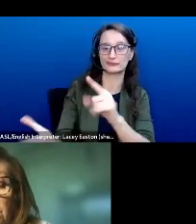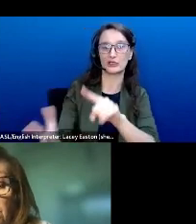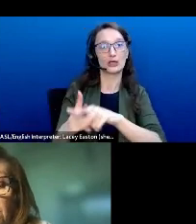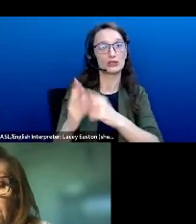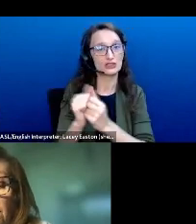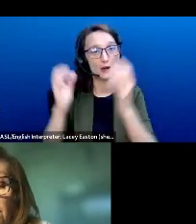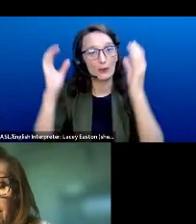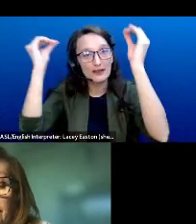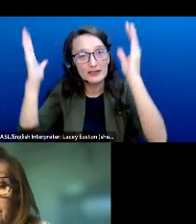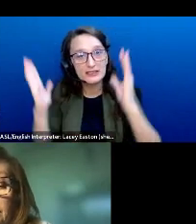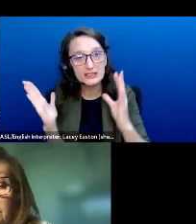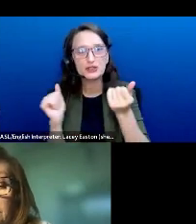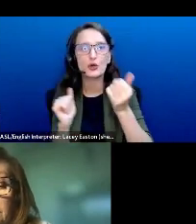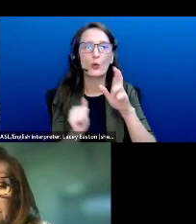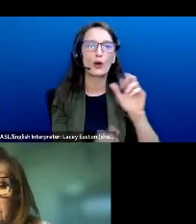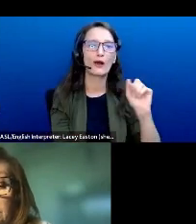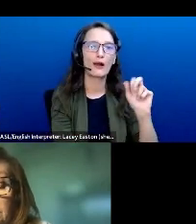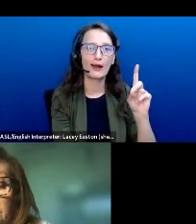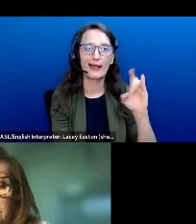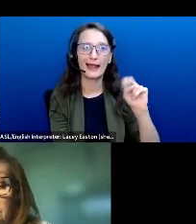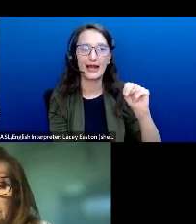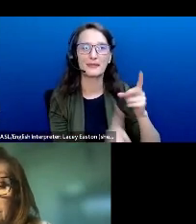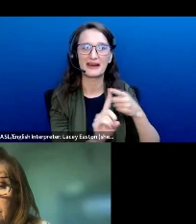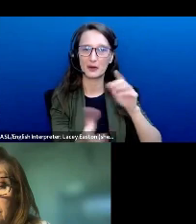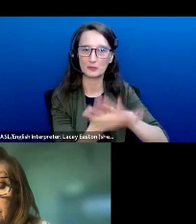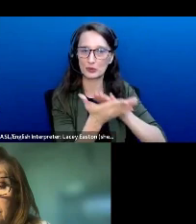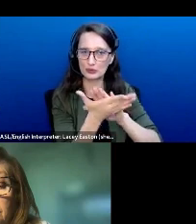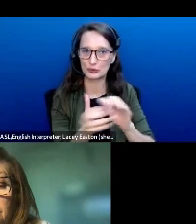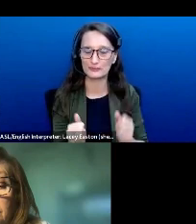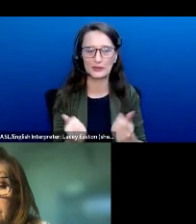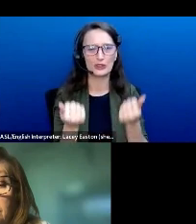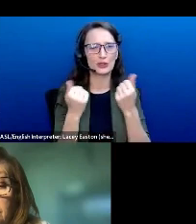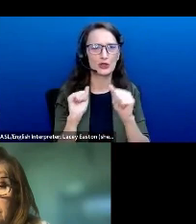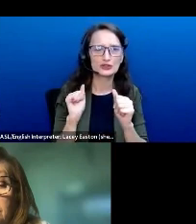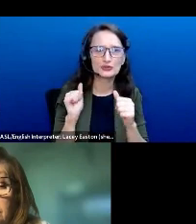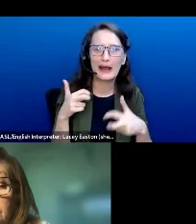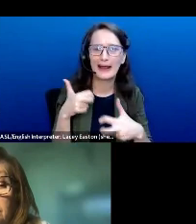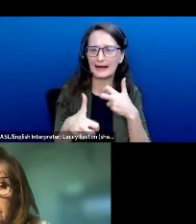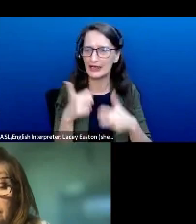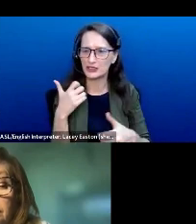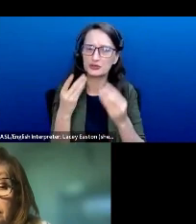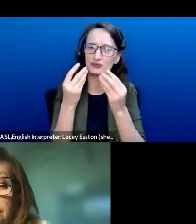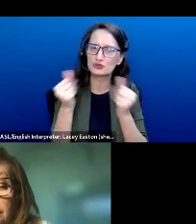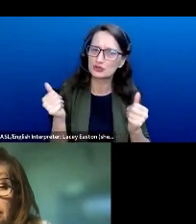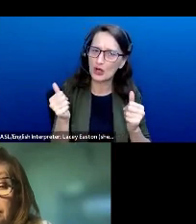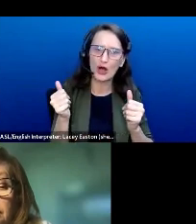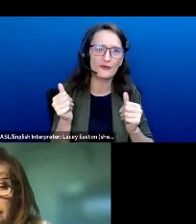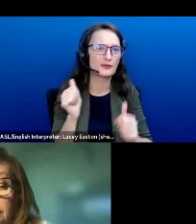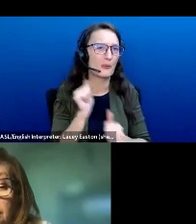administración en el sitio escolar. E intente resolver su problema al nivel más bajo posible. Si